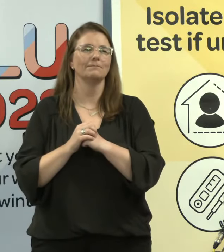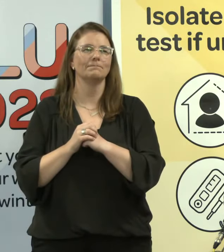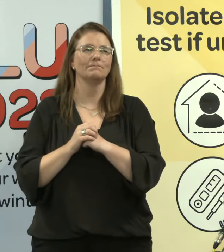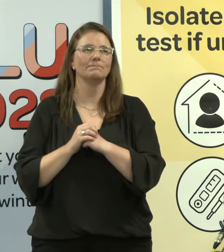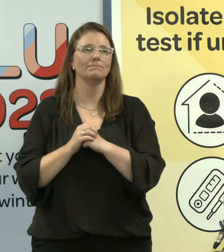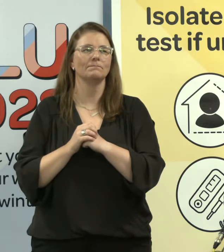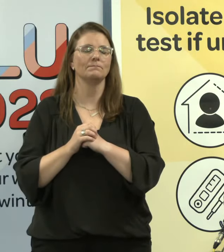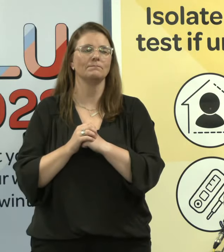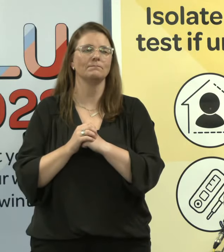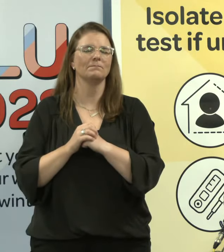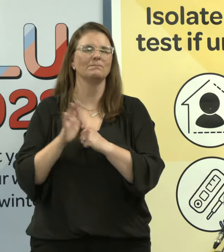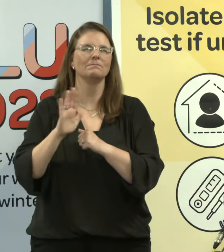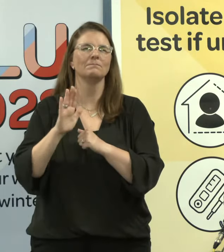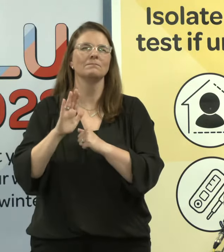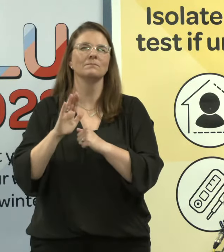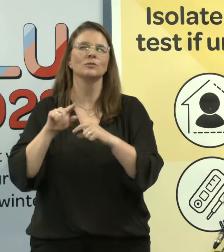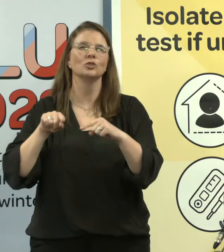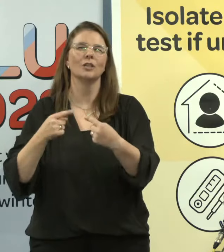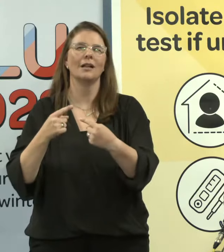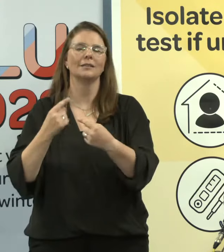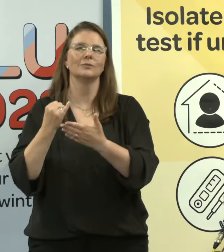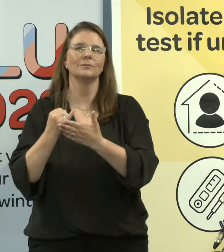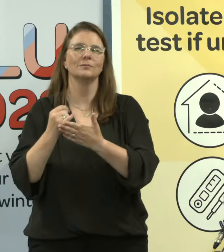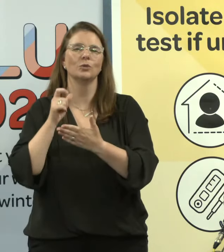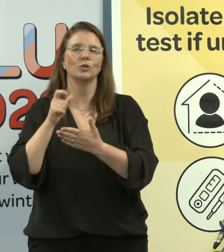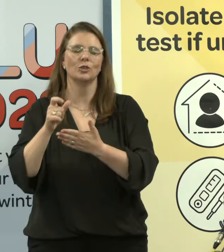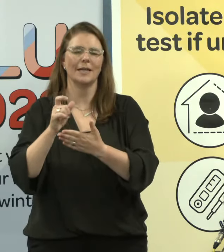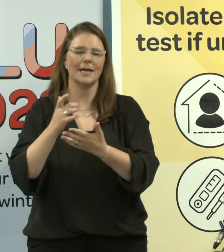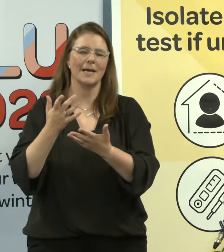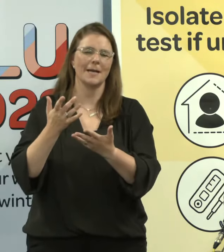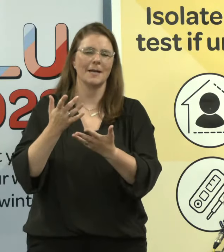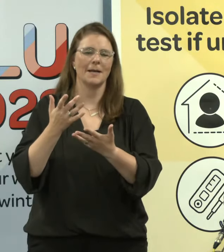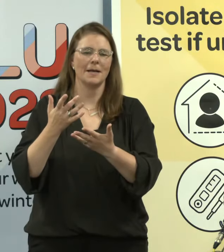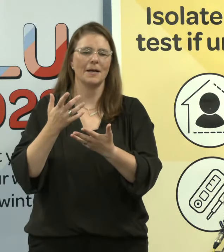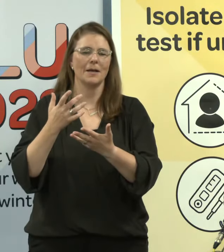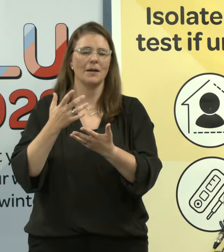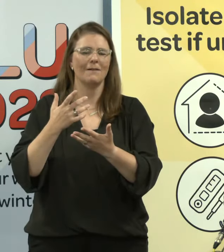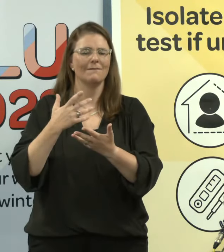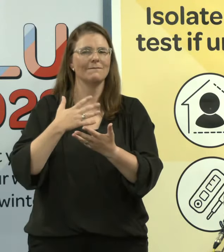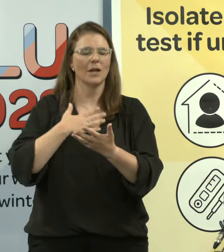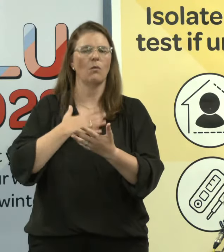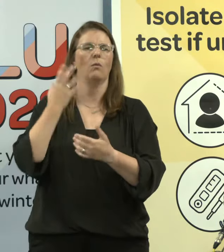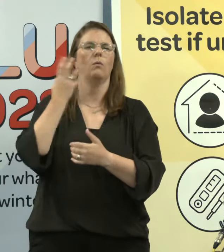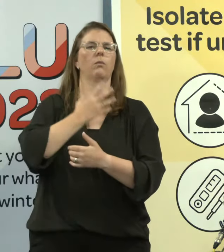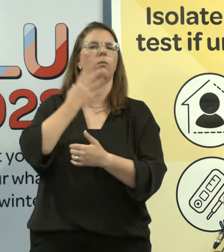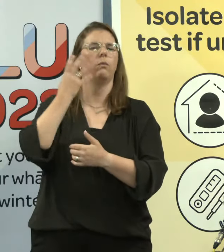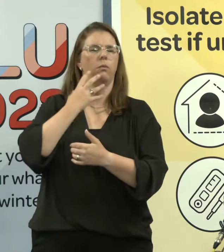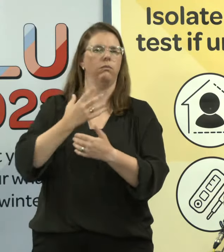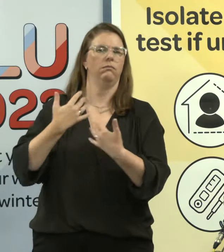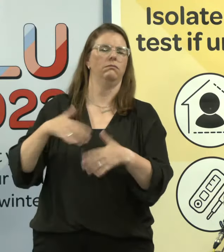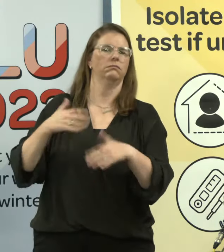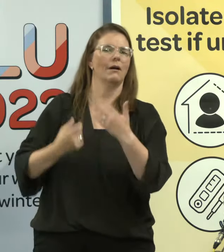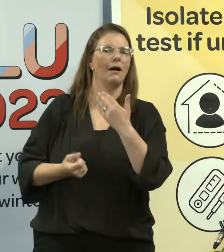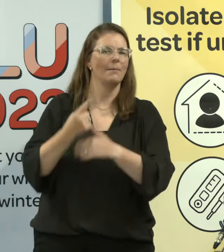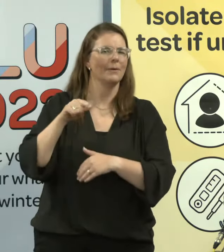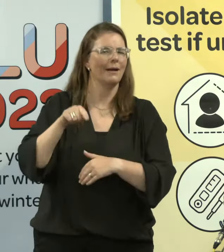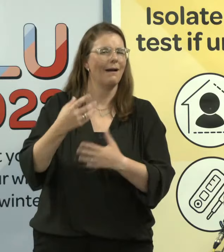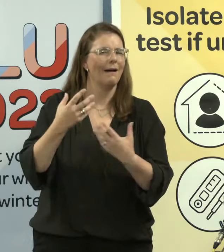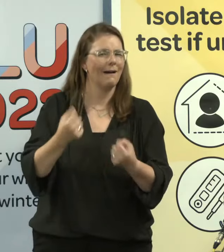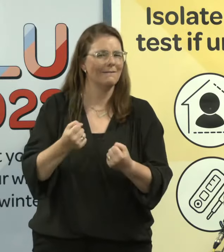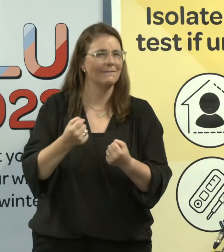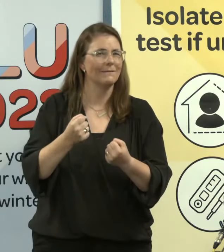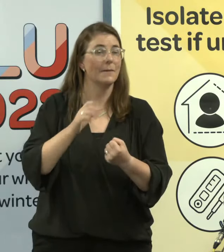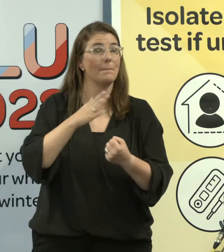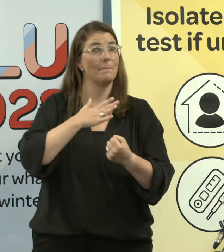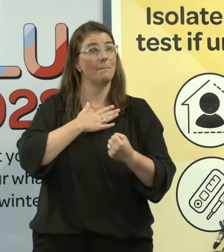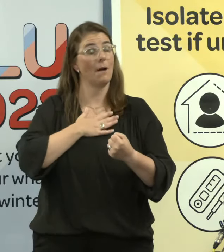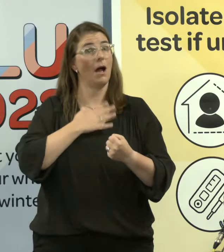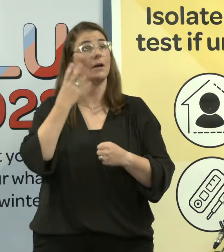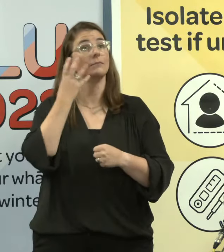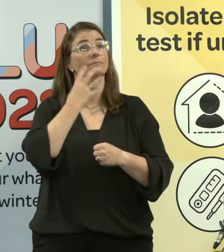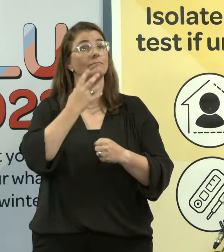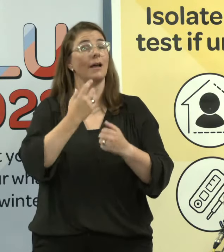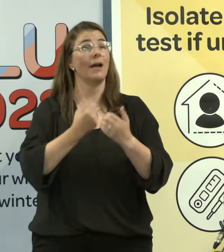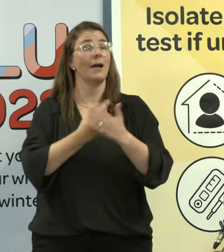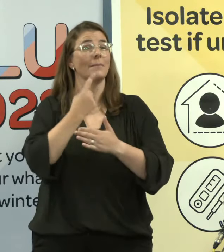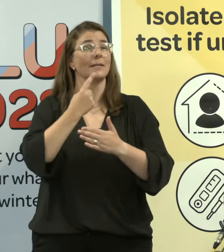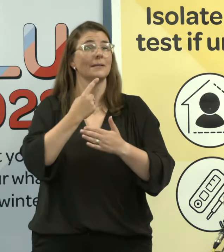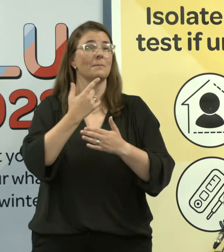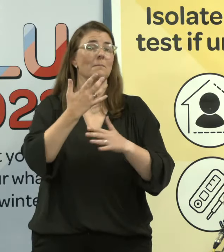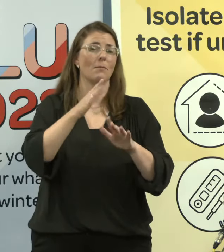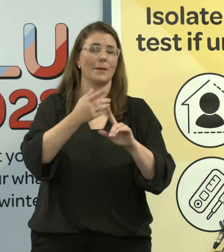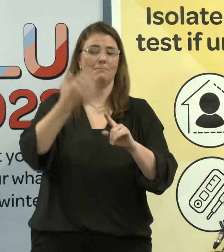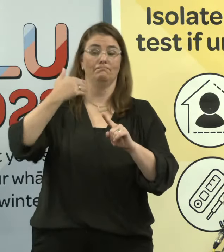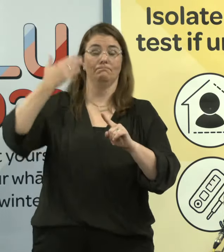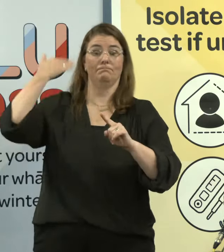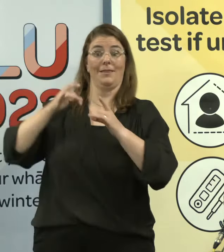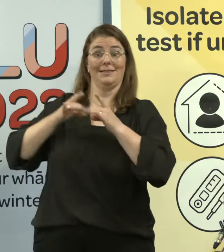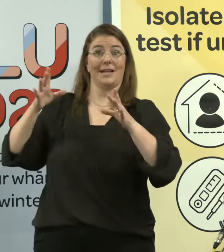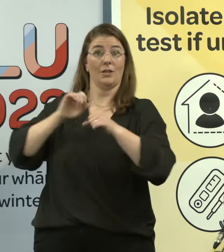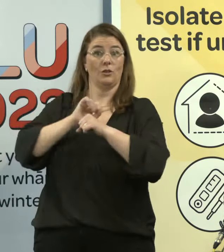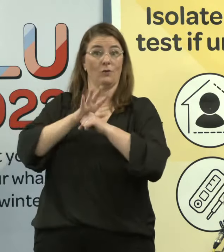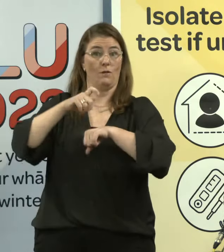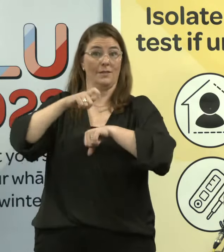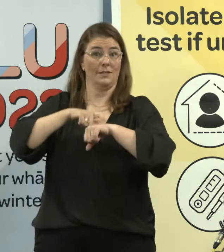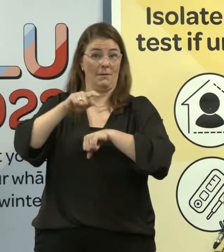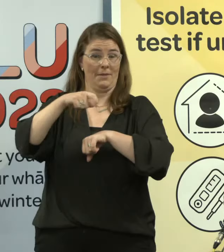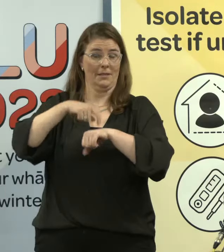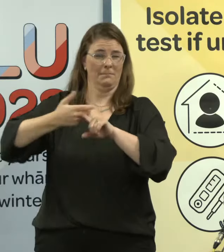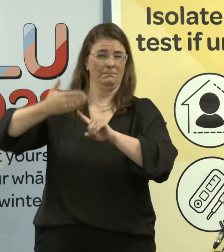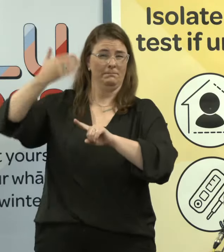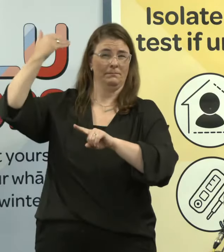reira he wa tino uaua. Kaore